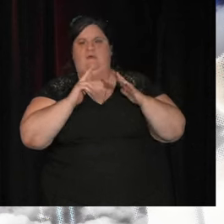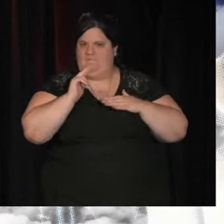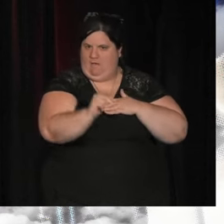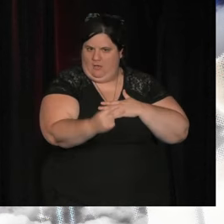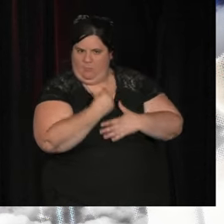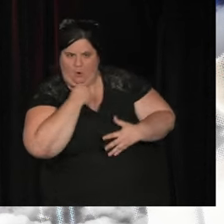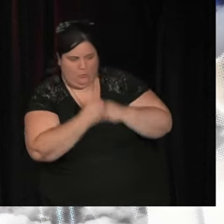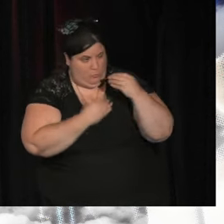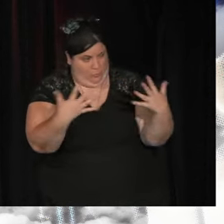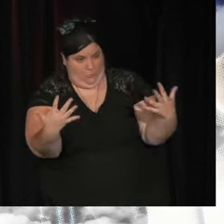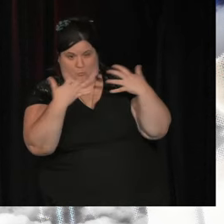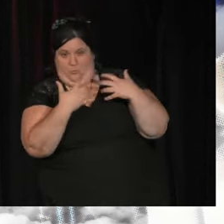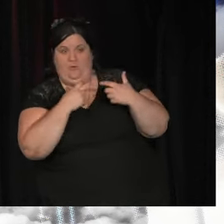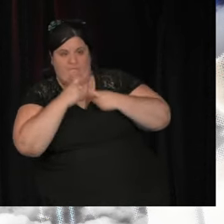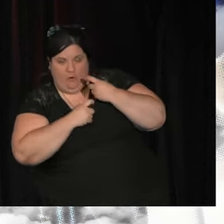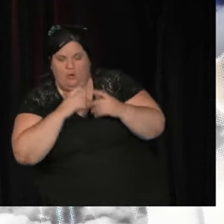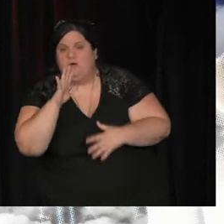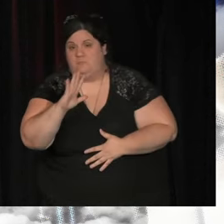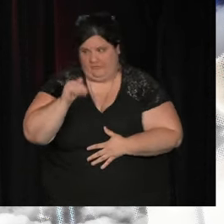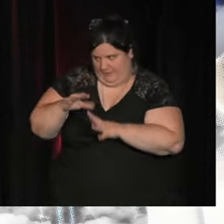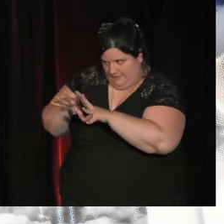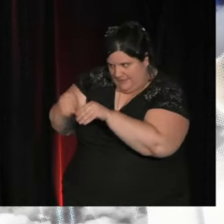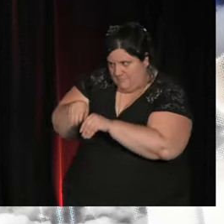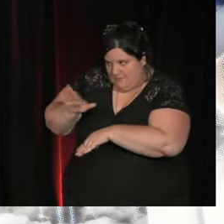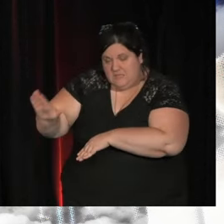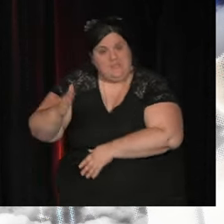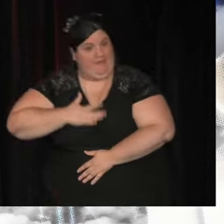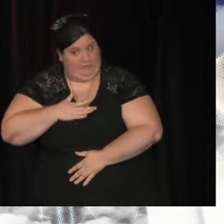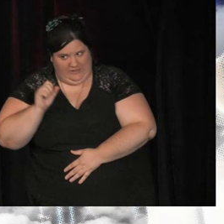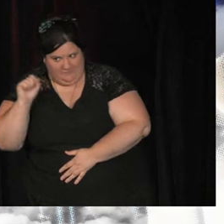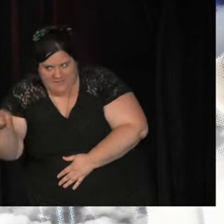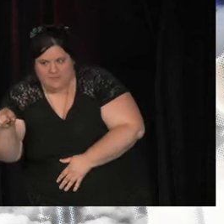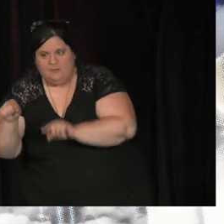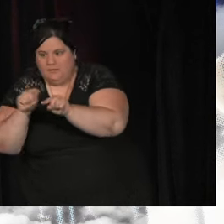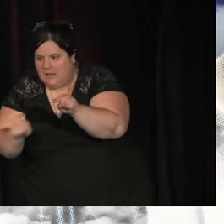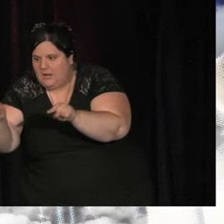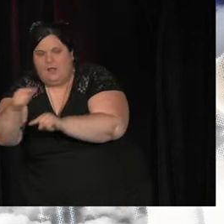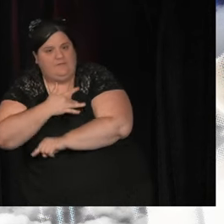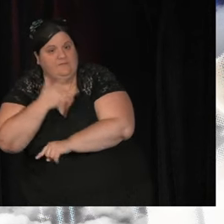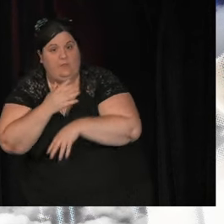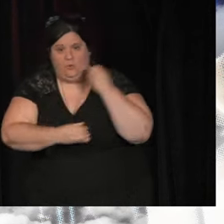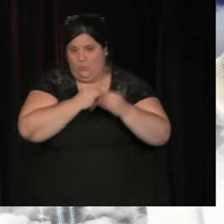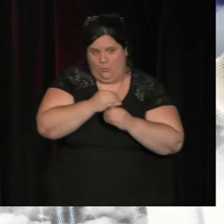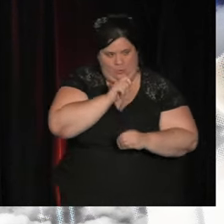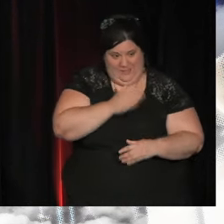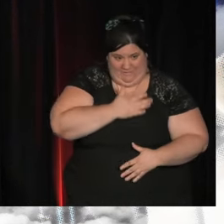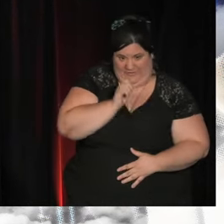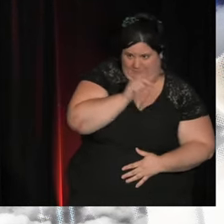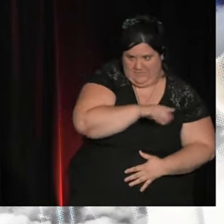qui vont être à l'avantage des deux équipes et qui peuvent donner… Soit il va y avoir des maps, dans le level design, il va y avoir des approches très symétriques, des maps similaires